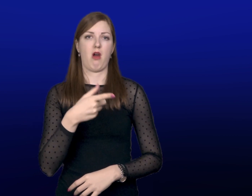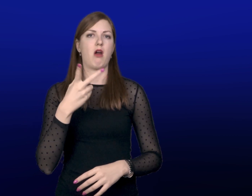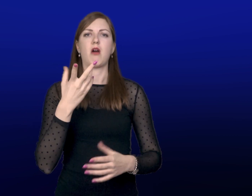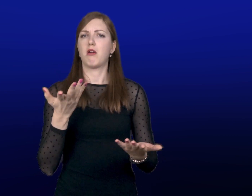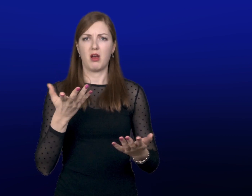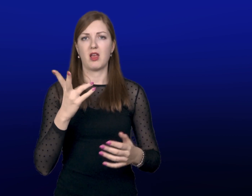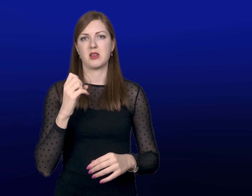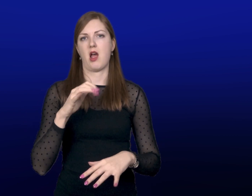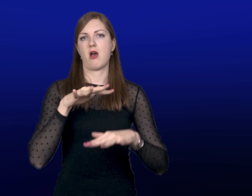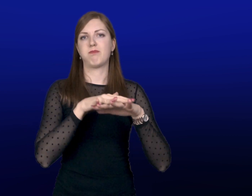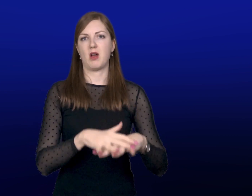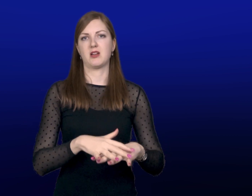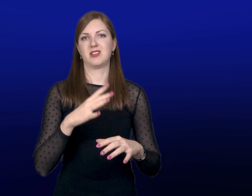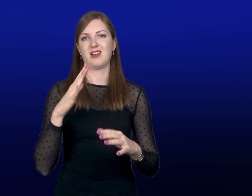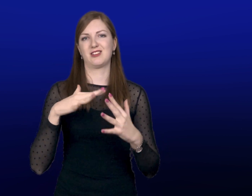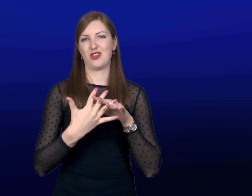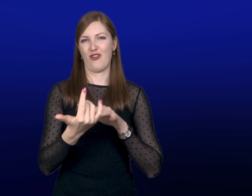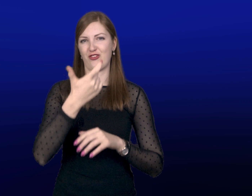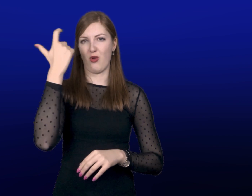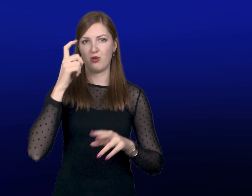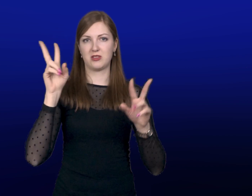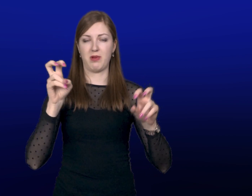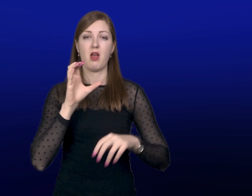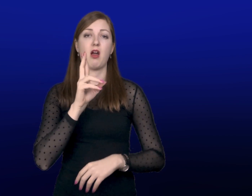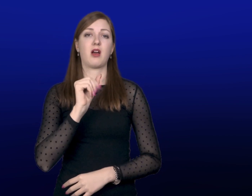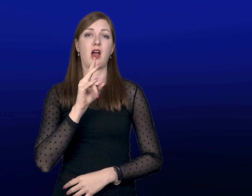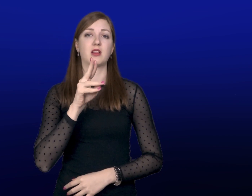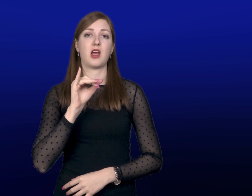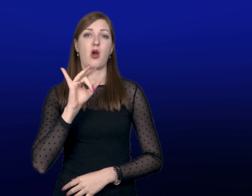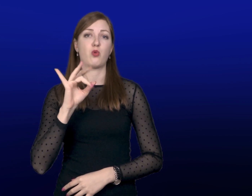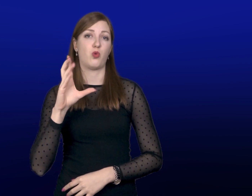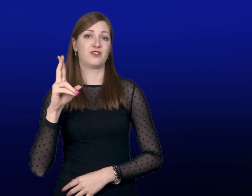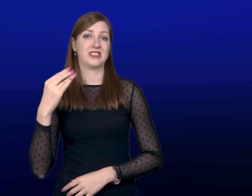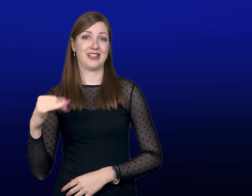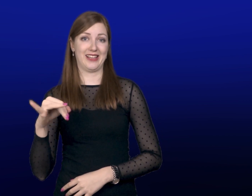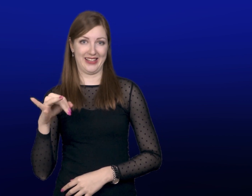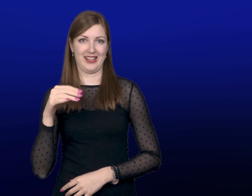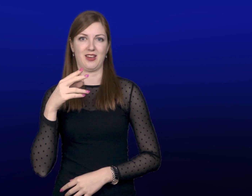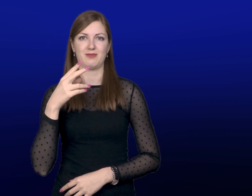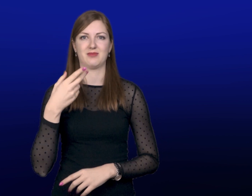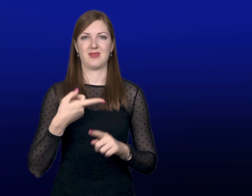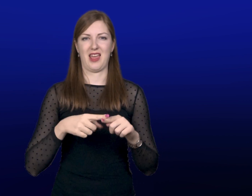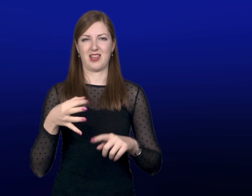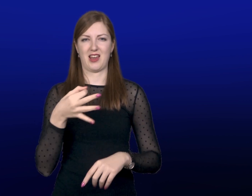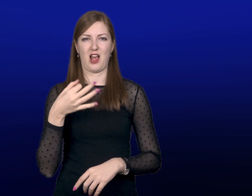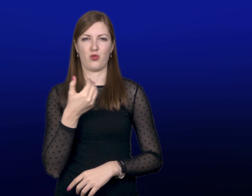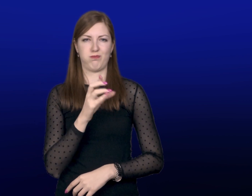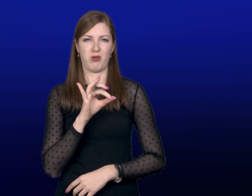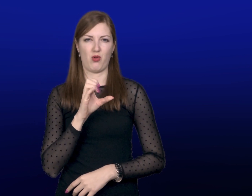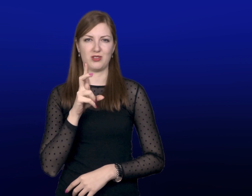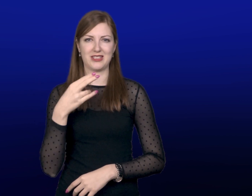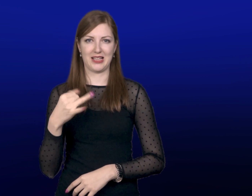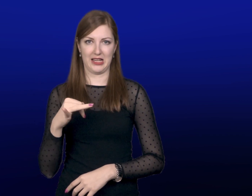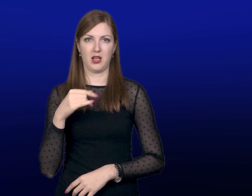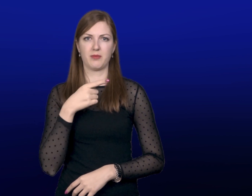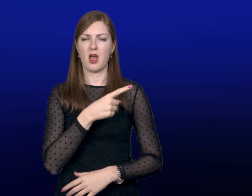на базе совхоза «Кантауровский» Борского района